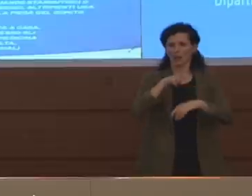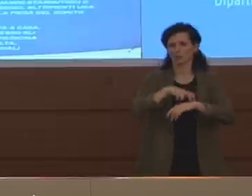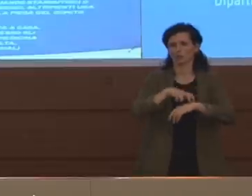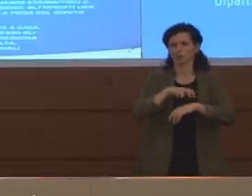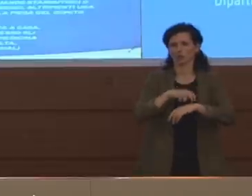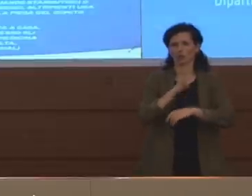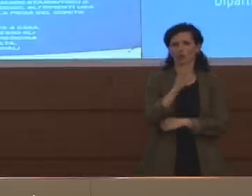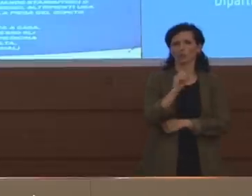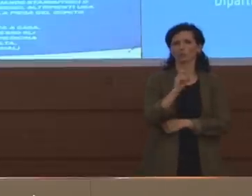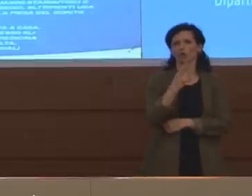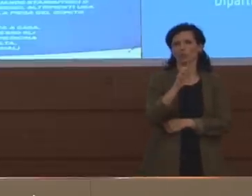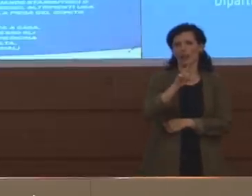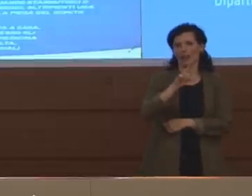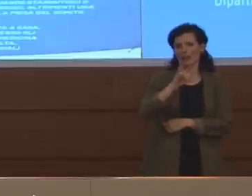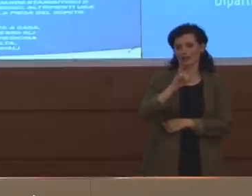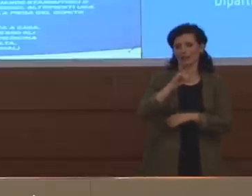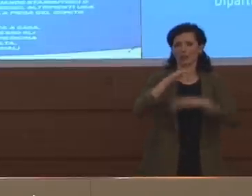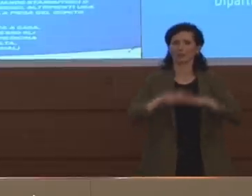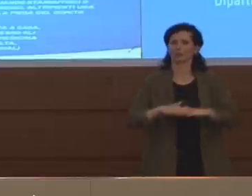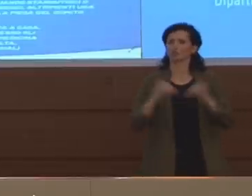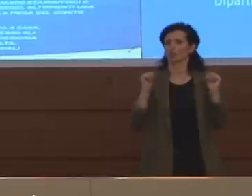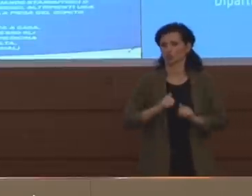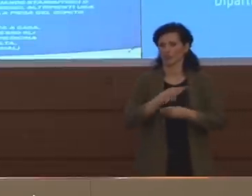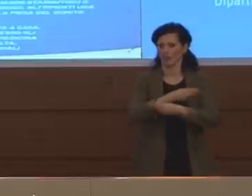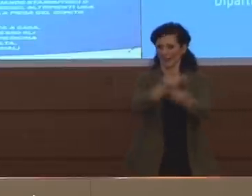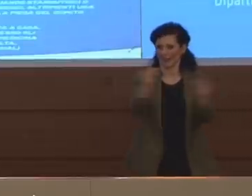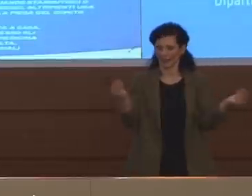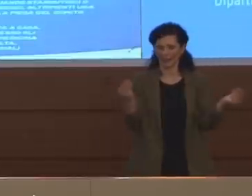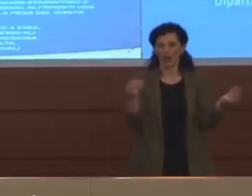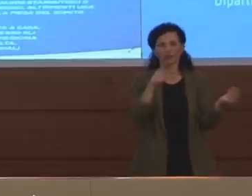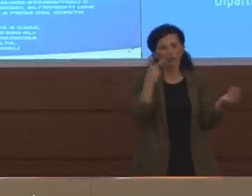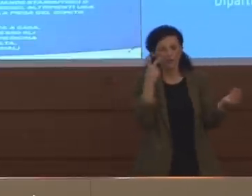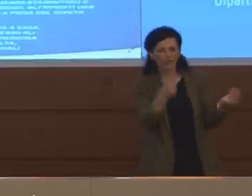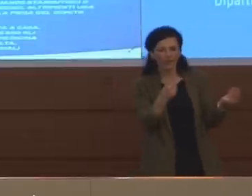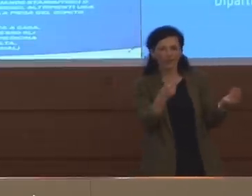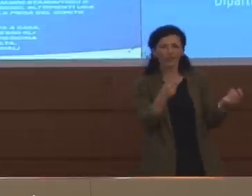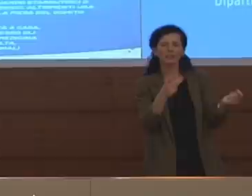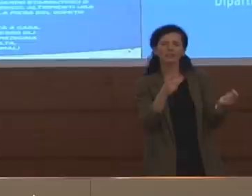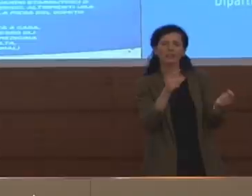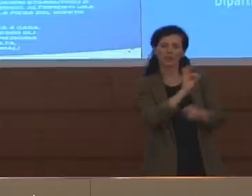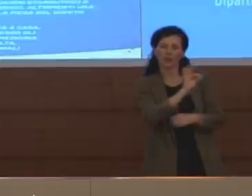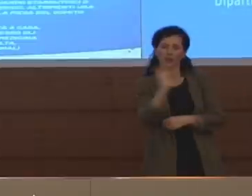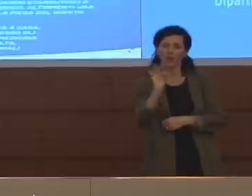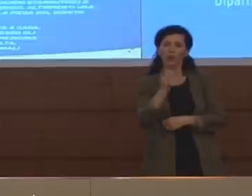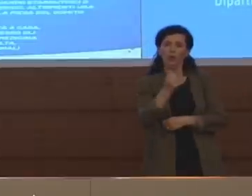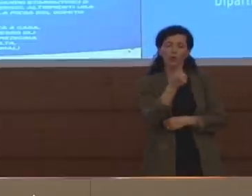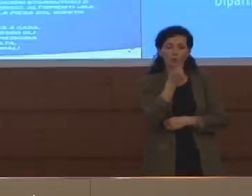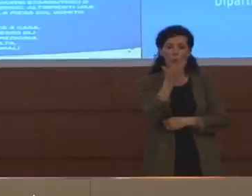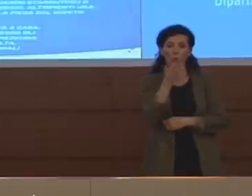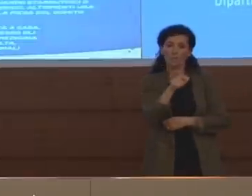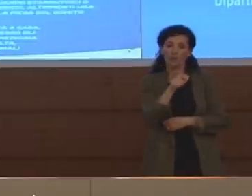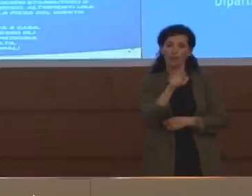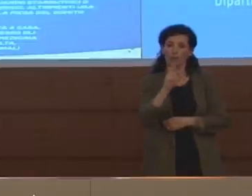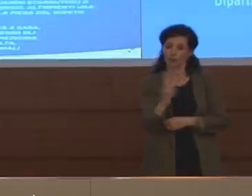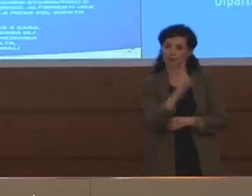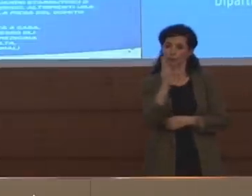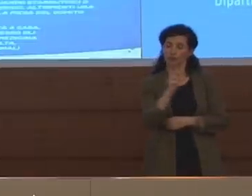tutta la protezione civile vi ha fornito, hanno un numero di decessi inferiore